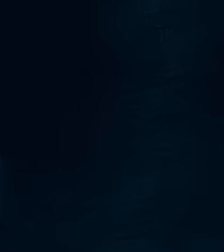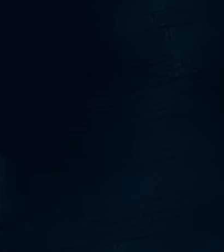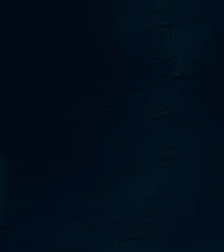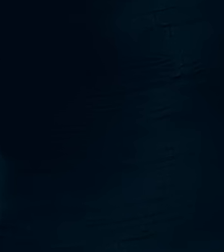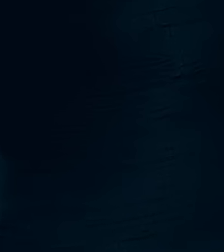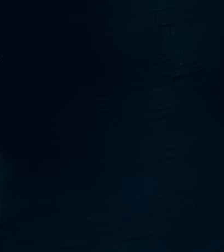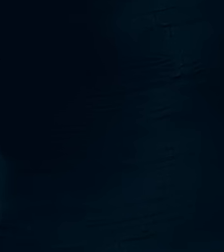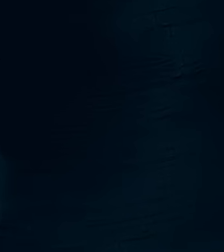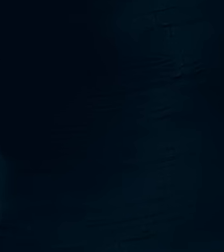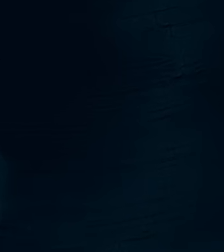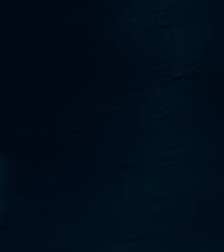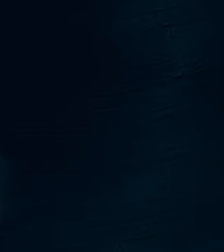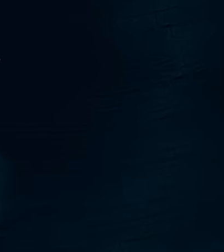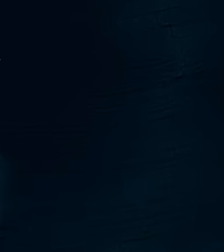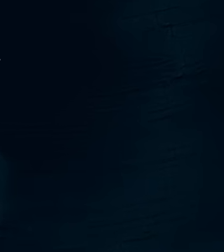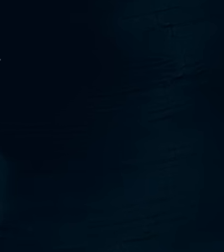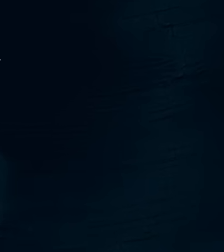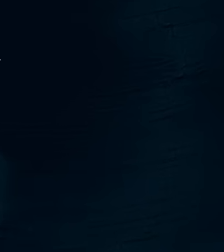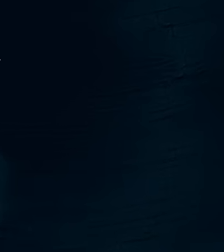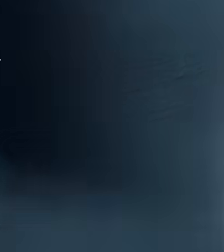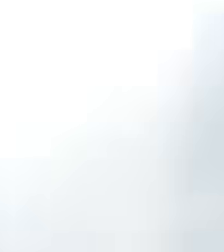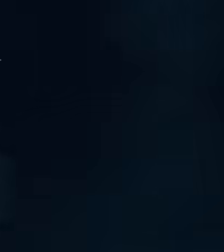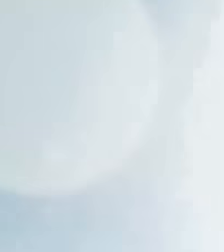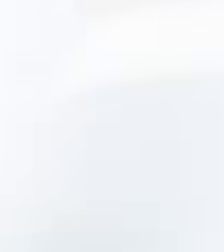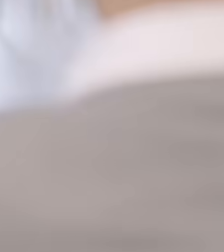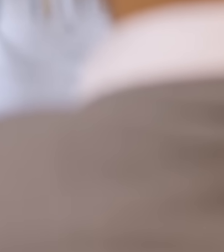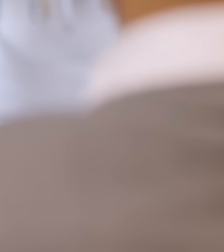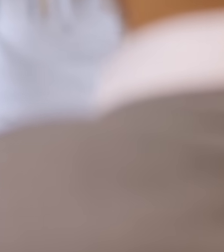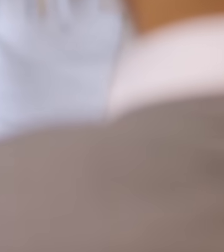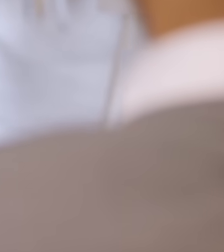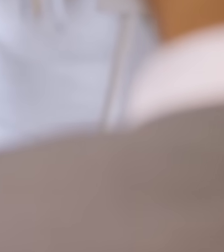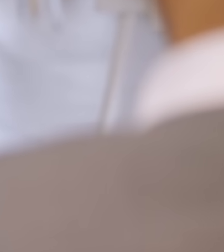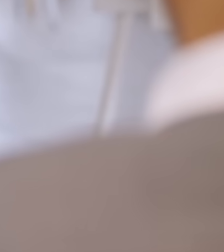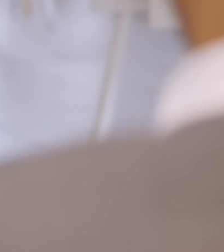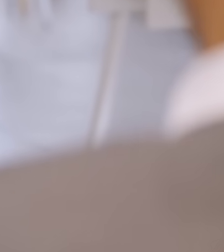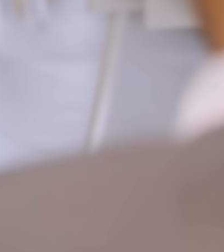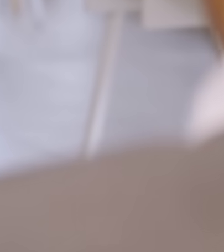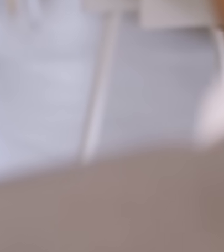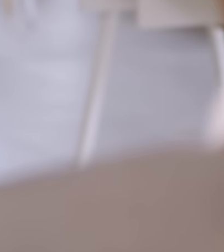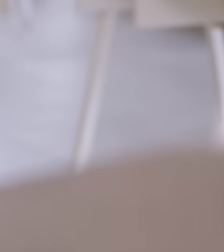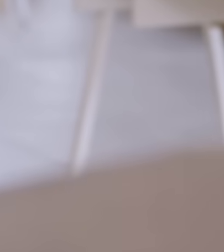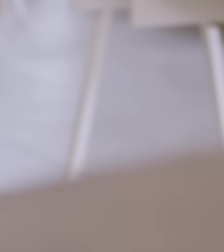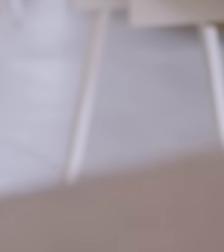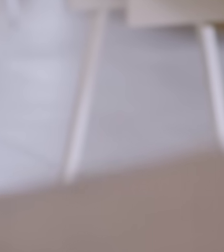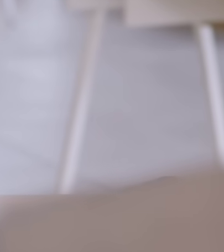de 200 millones de consumidores. La Secretaría de Defensa Agropecuaria del Ministerio de Agricultura